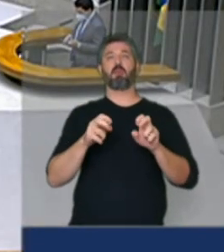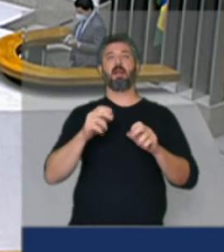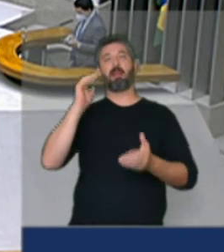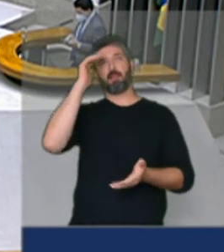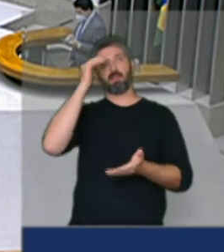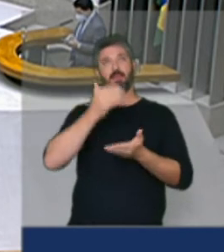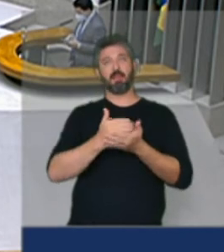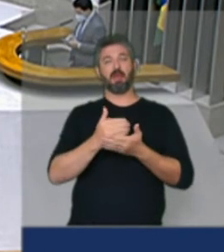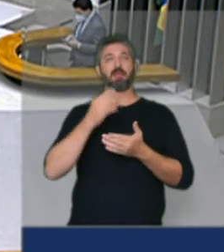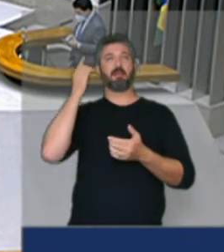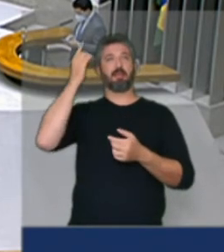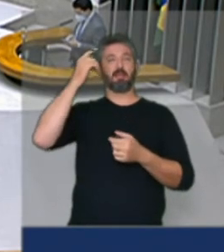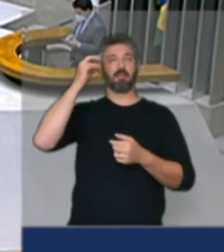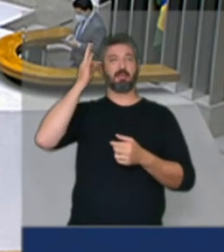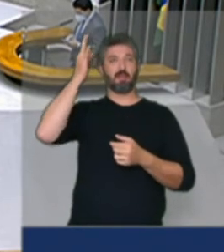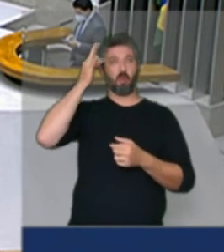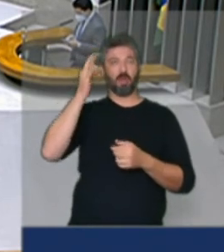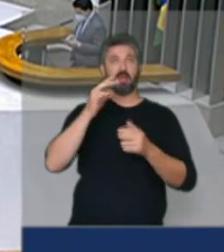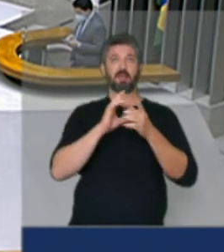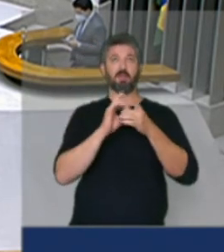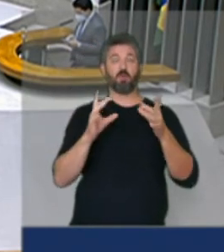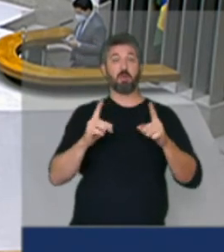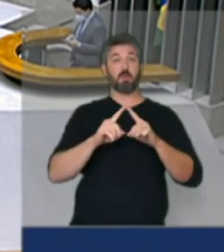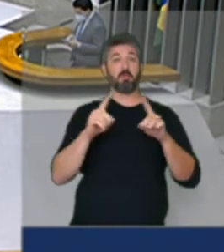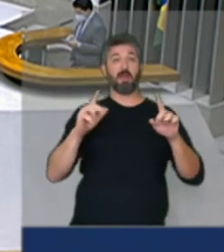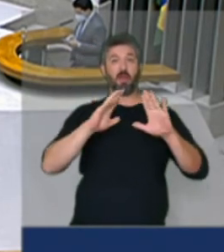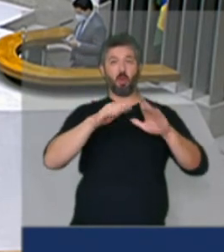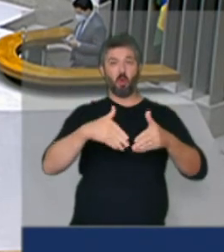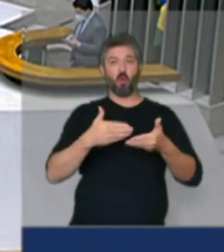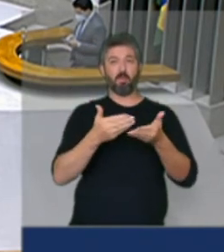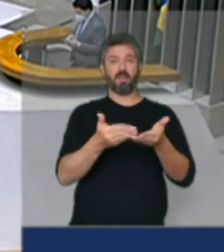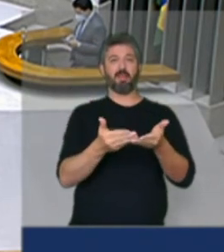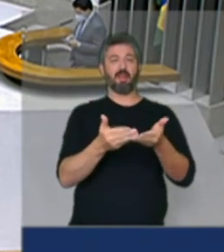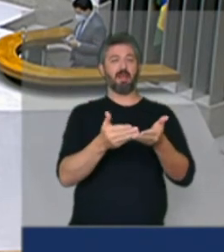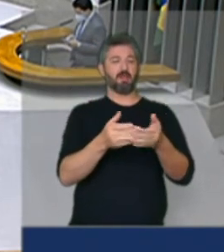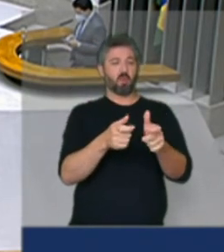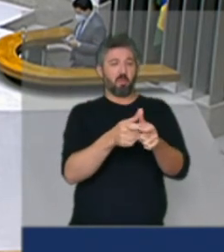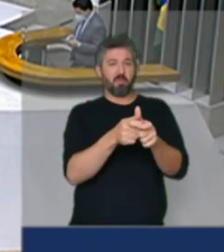DEMOCRÁTICAS QUE DEFENDO. MAS EM HOMENAGEM A UM PEQUENO E